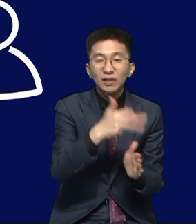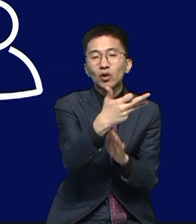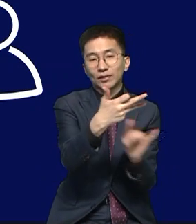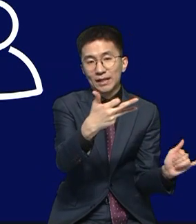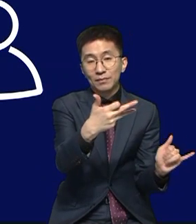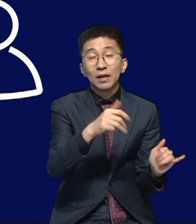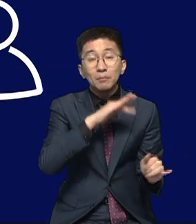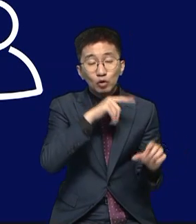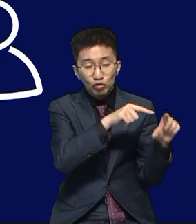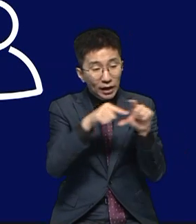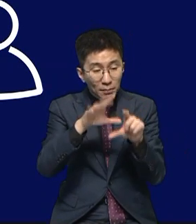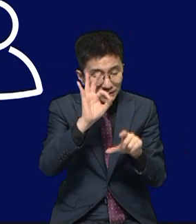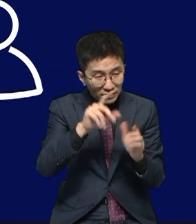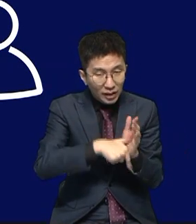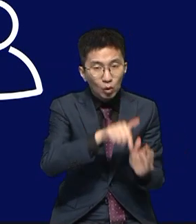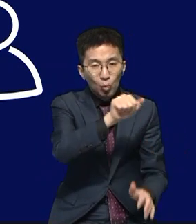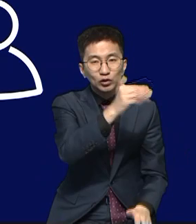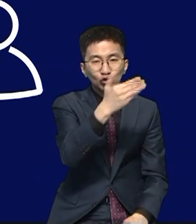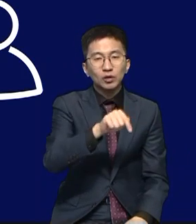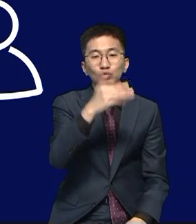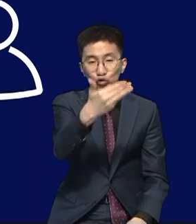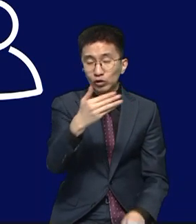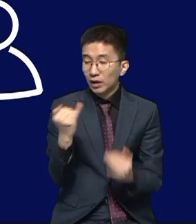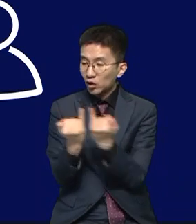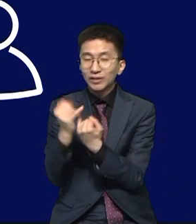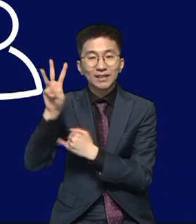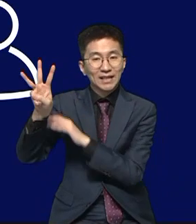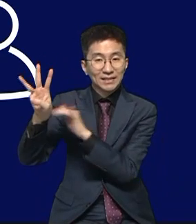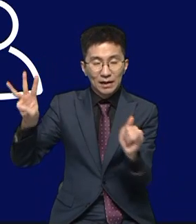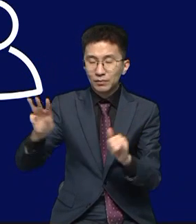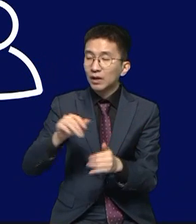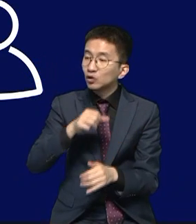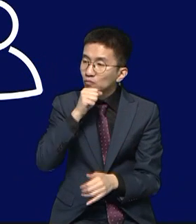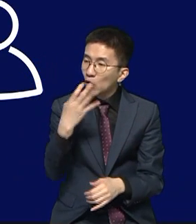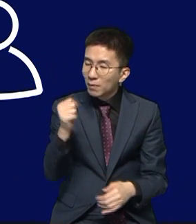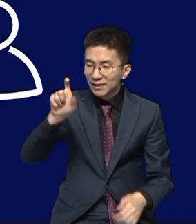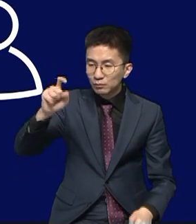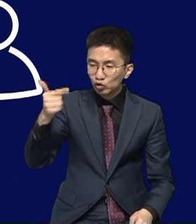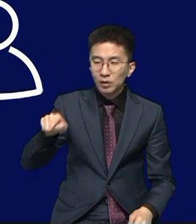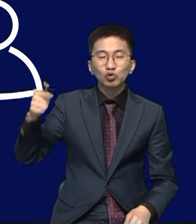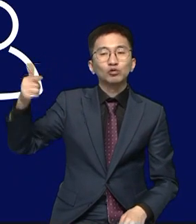연령은 59.9세였고 여성은 3명으로